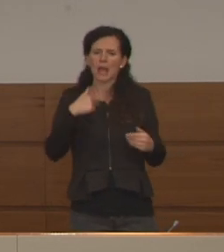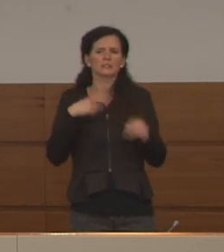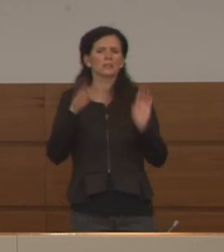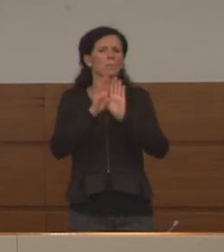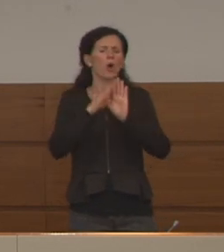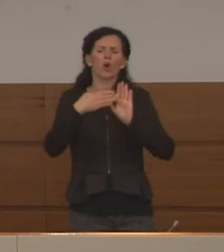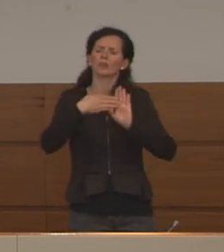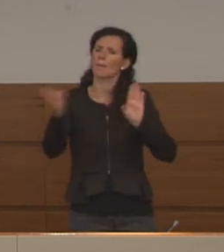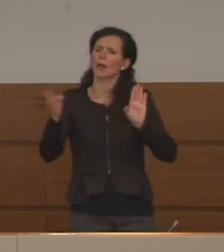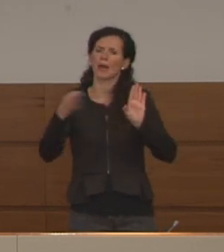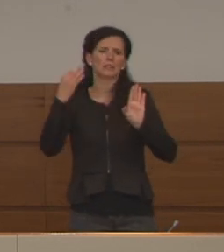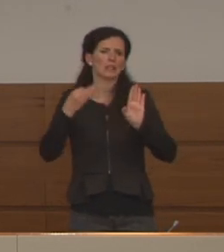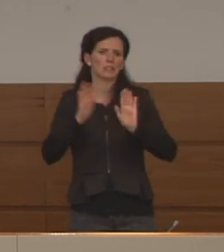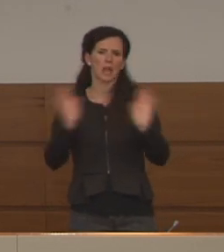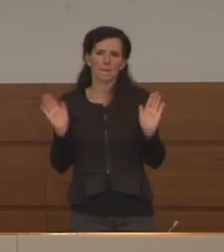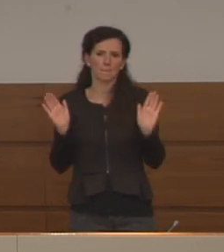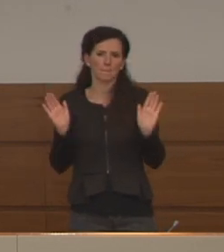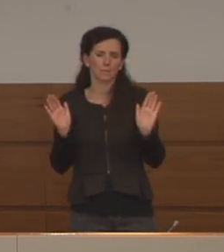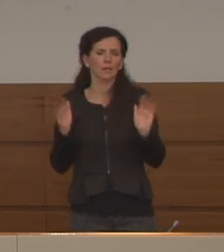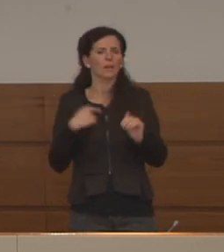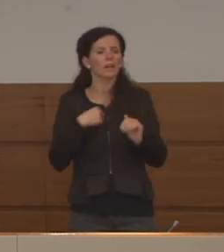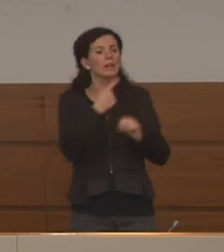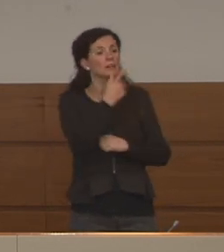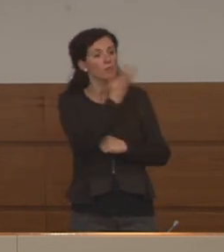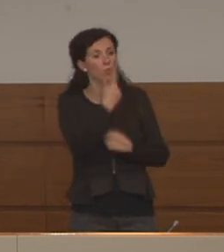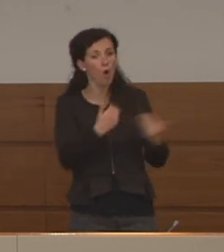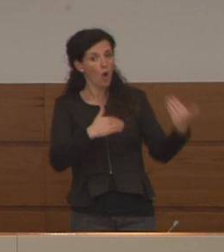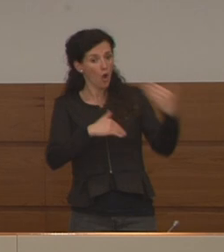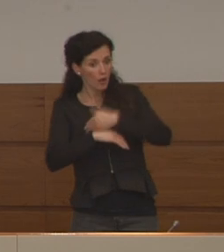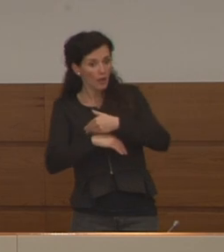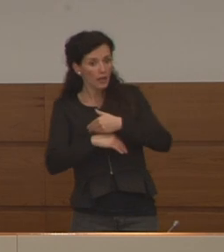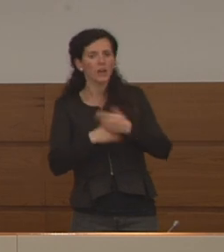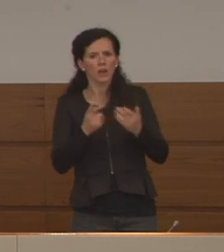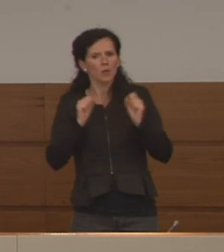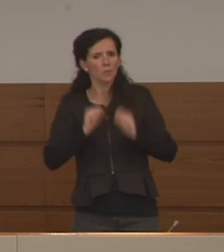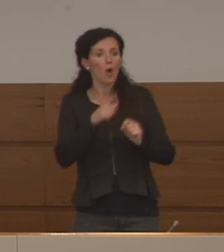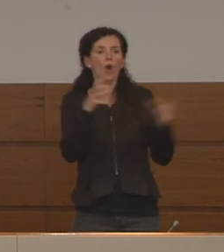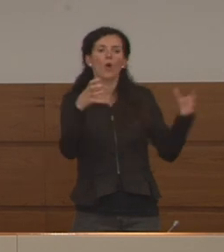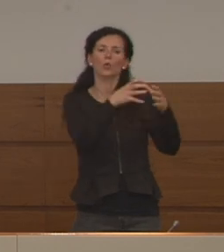un problema che l'amministrazione Trump possa mandare un gruppo di colleghi a